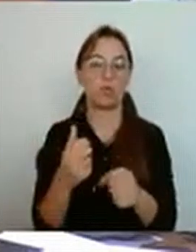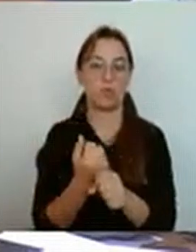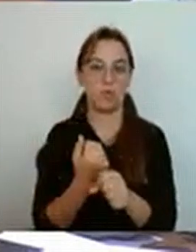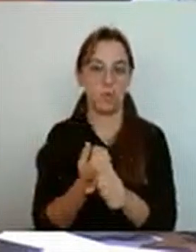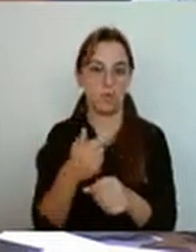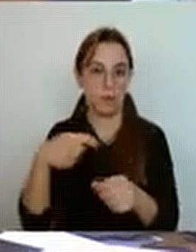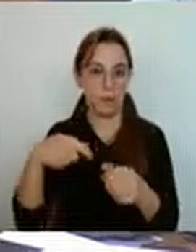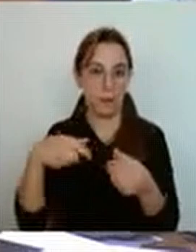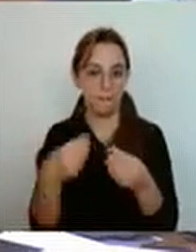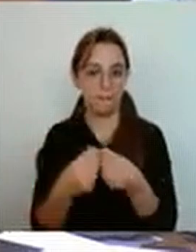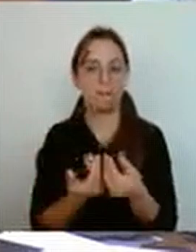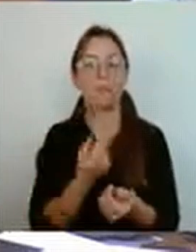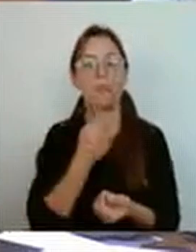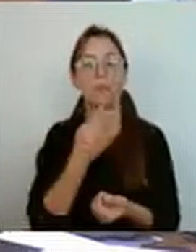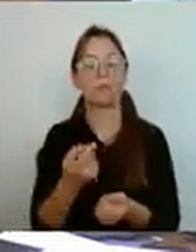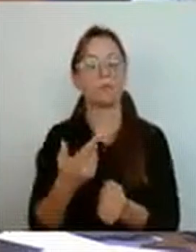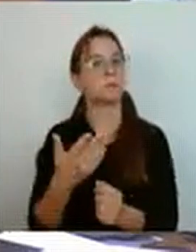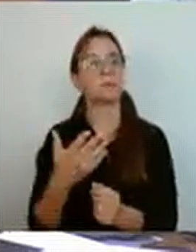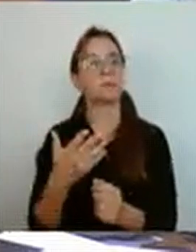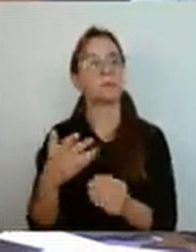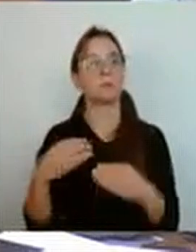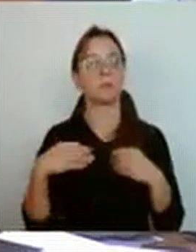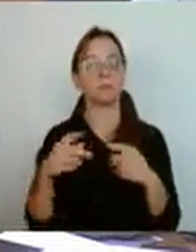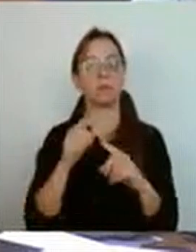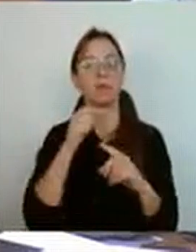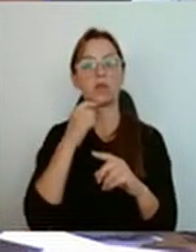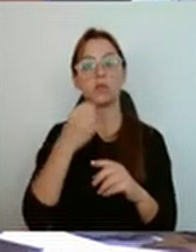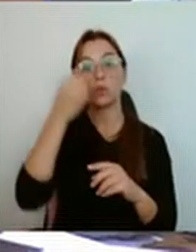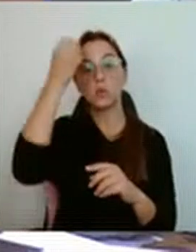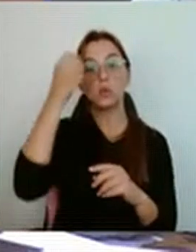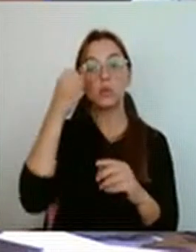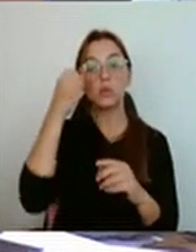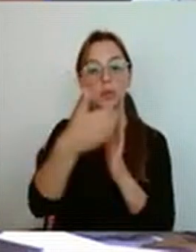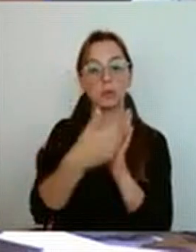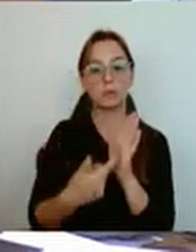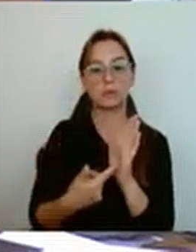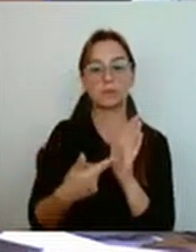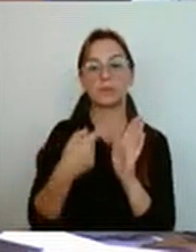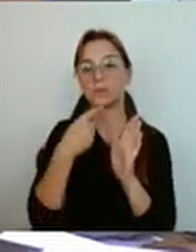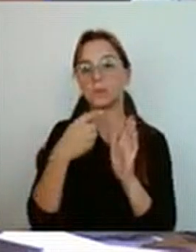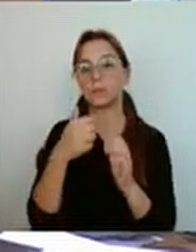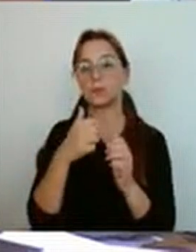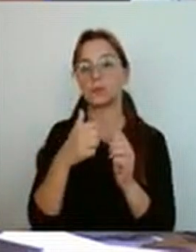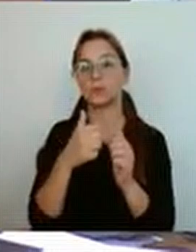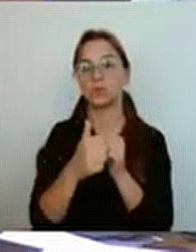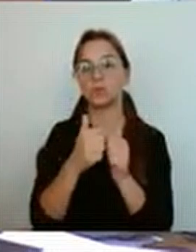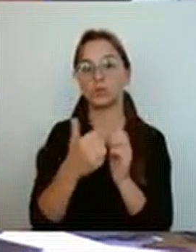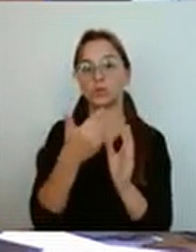jurídico que é inexistente, nunca o vimos,